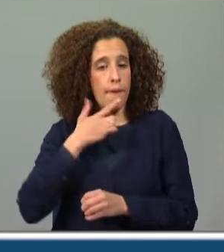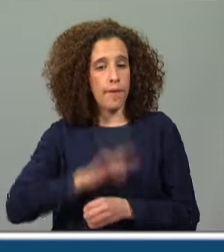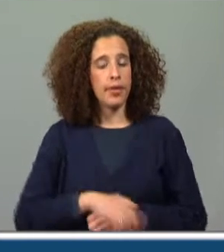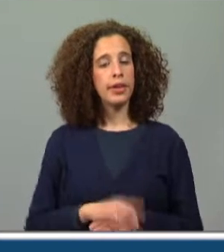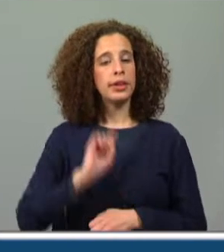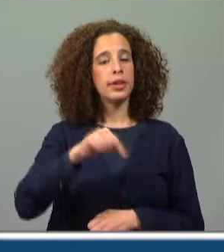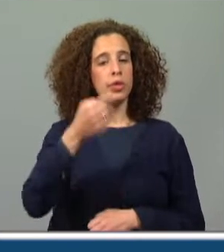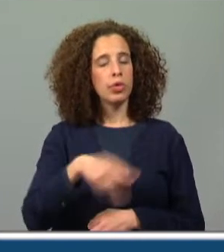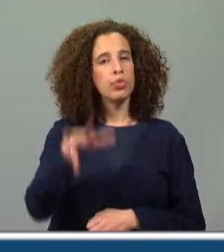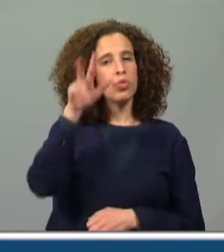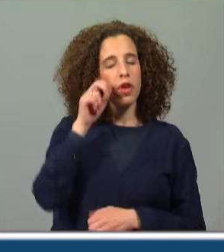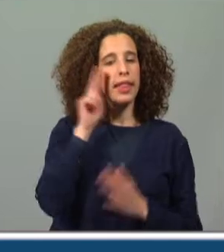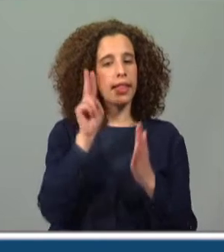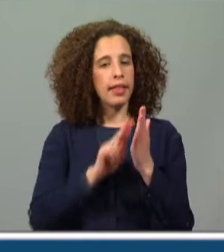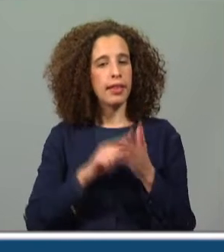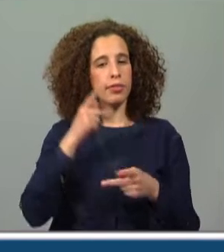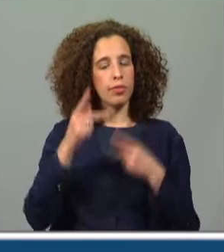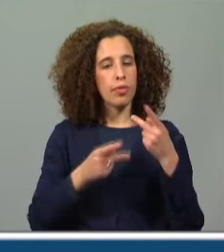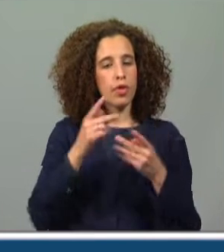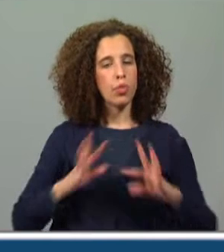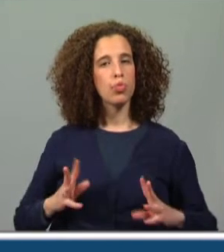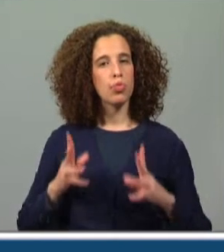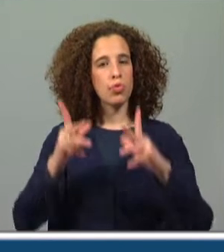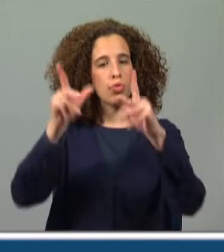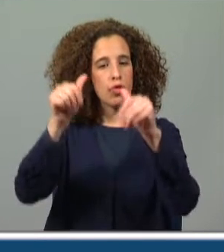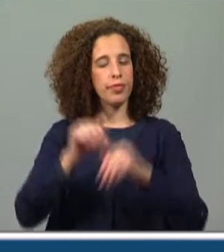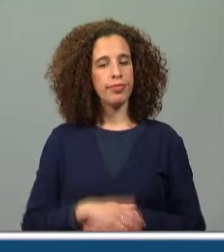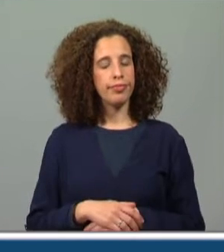depois vamos ouvir ler e analisar o desenvolvimento e o desenlace do conto 然後我們將聽讀並分析故事的發展和結局